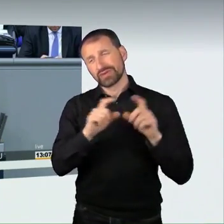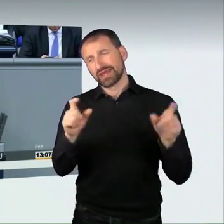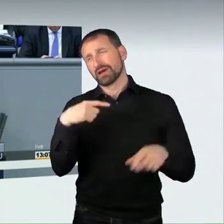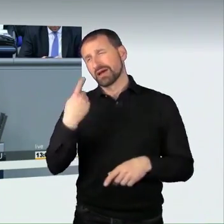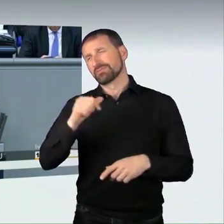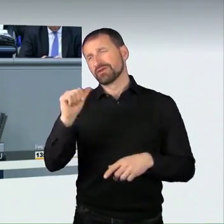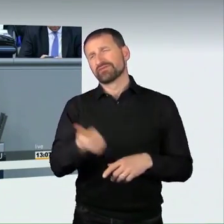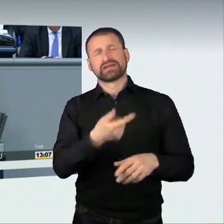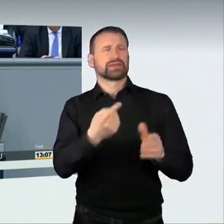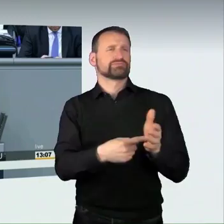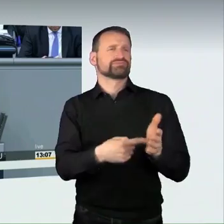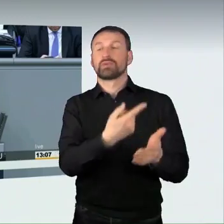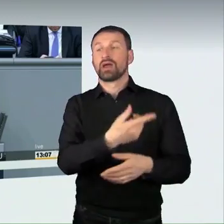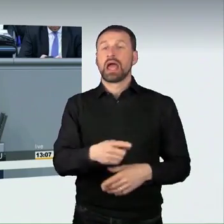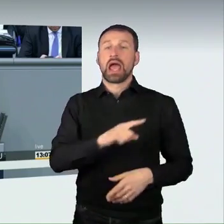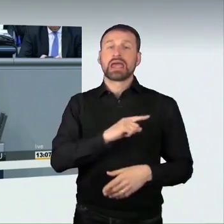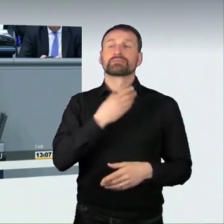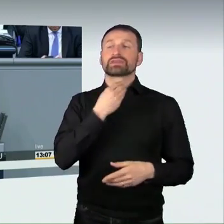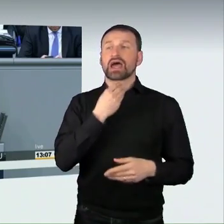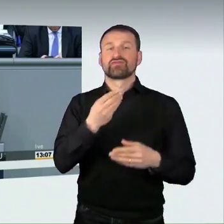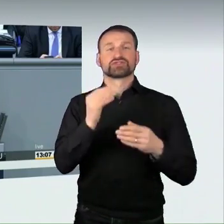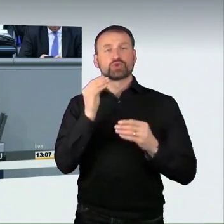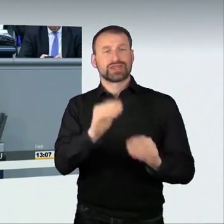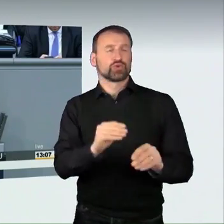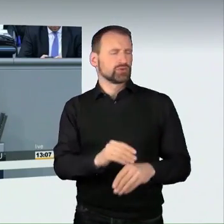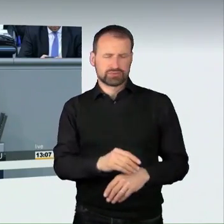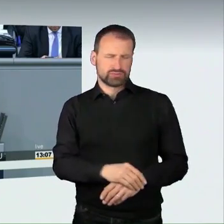Es gibt hier nur begrenzte Möglichkeiten, die dem Vermieter